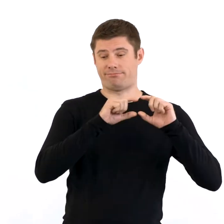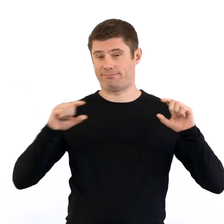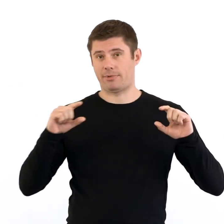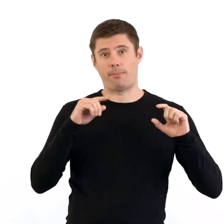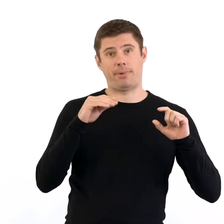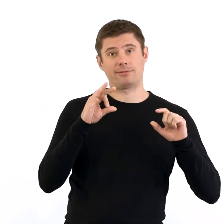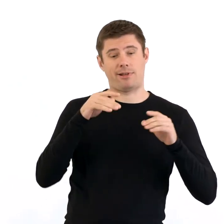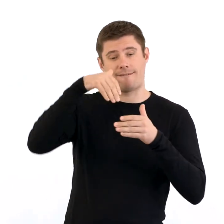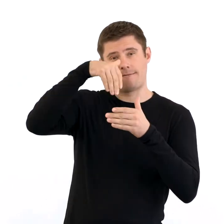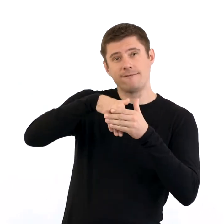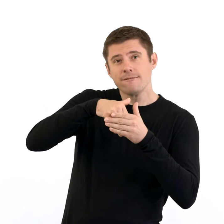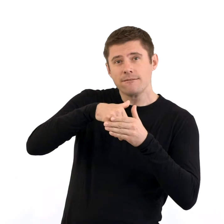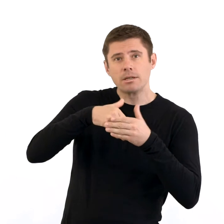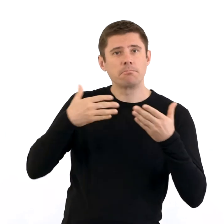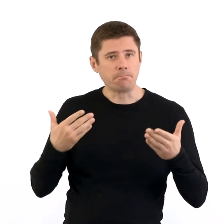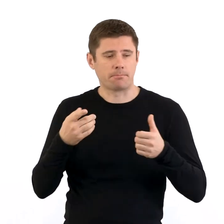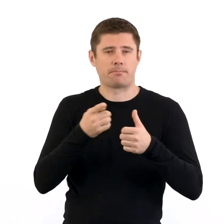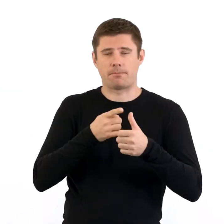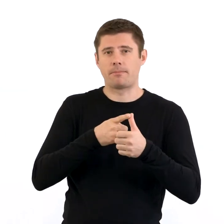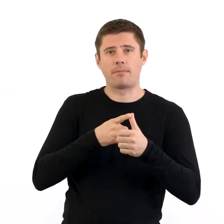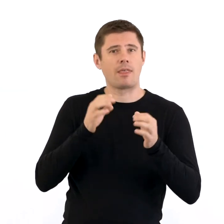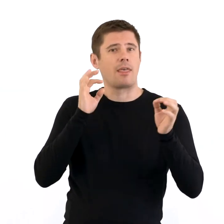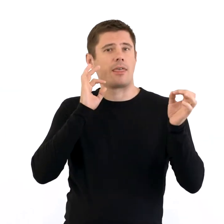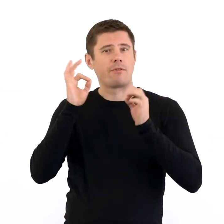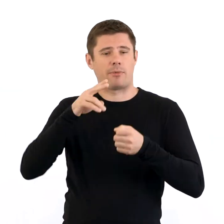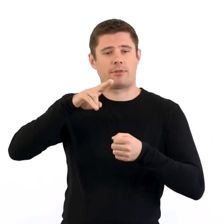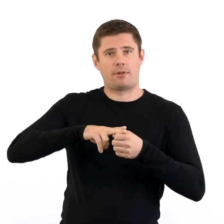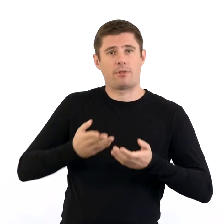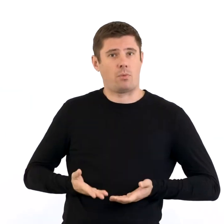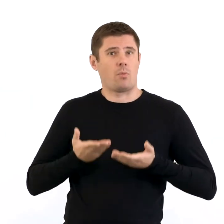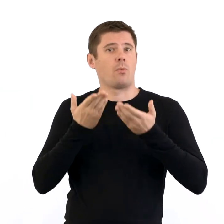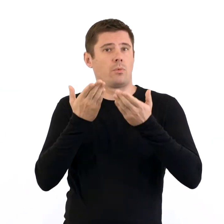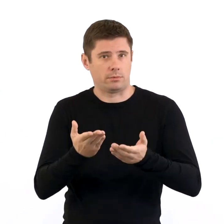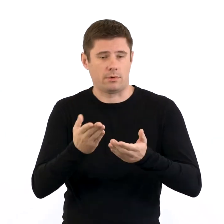Zbudowany jest z następujących elementów: zakodowanej daty urodzenia